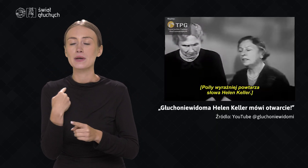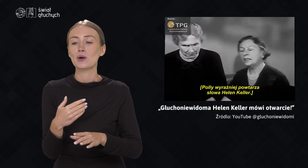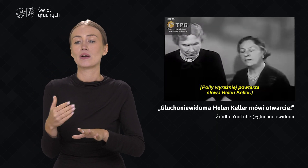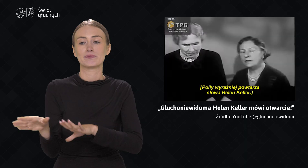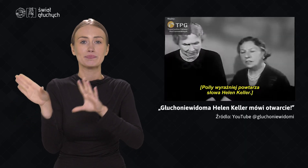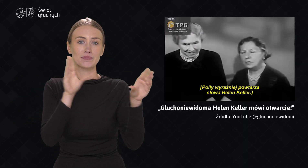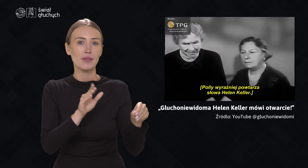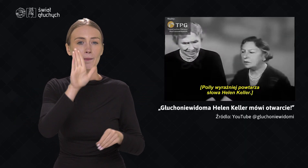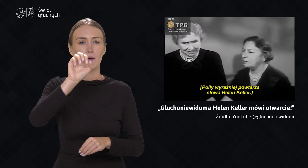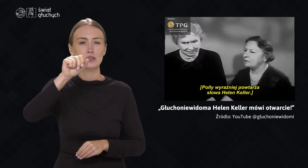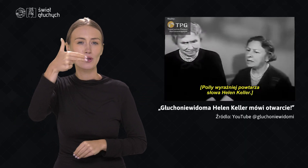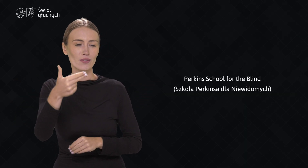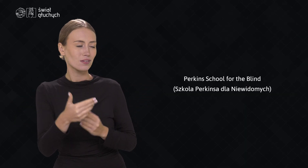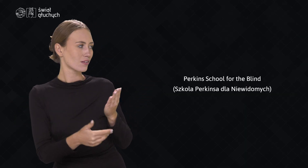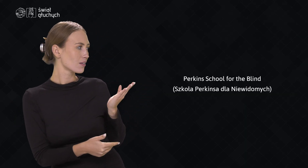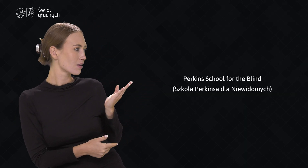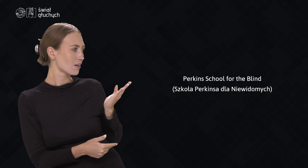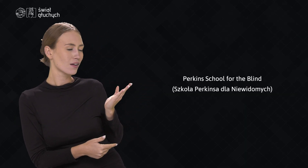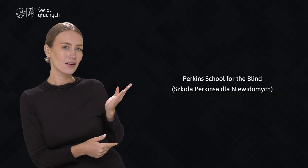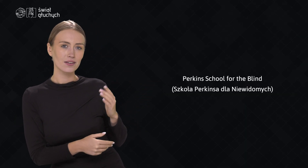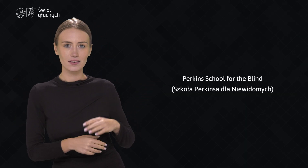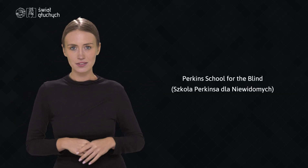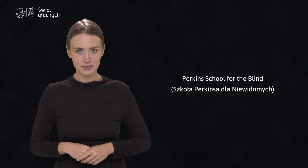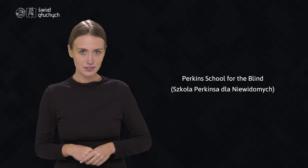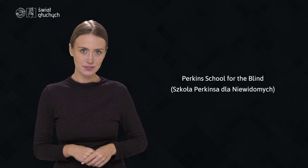trafiła do Bostonu na Uniwersytet Perkinsa dla Niewidomych.